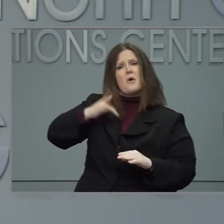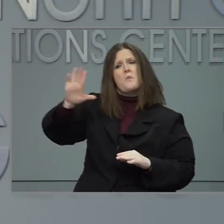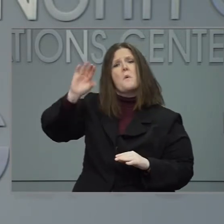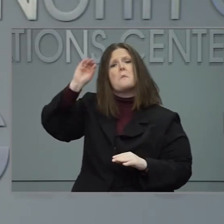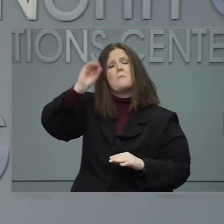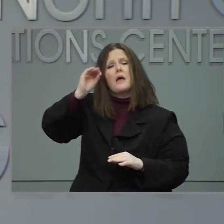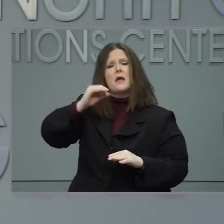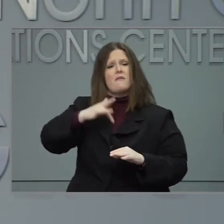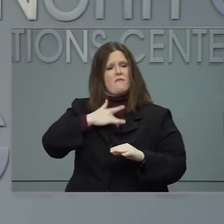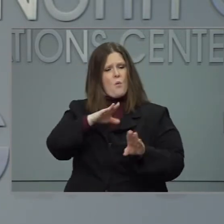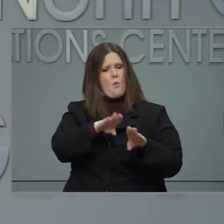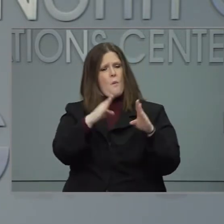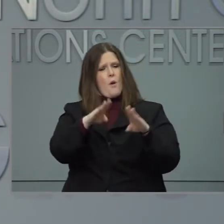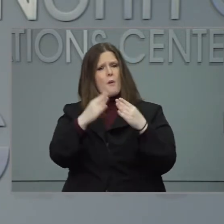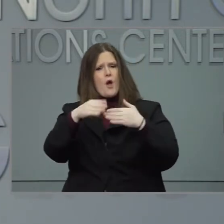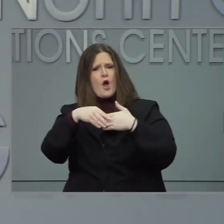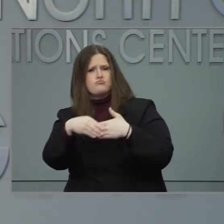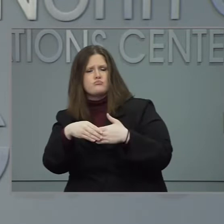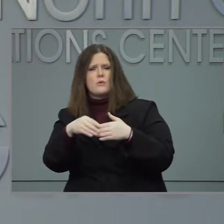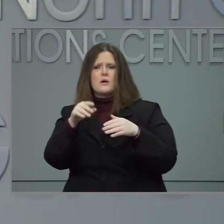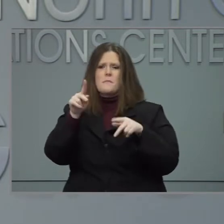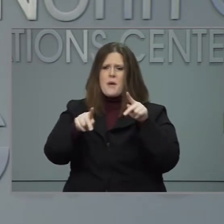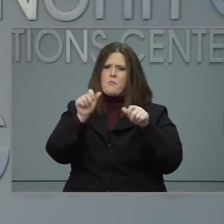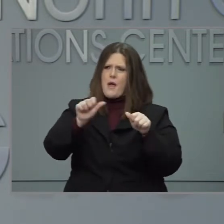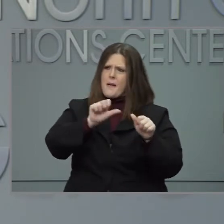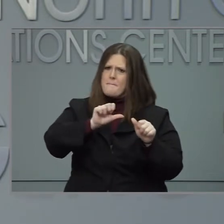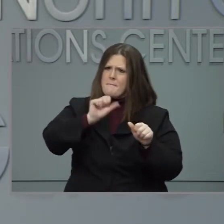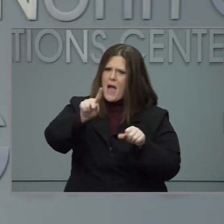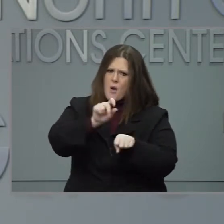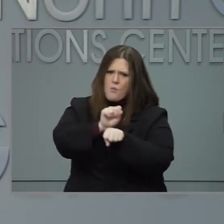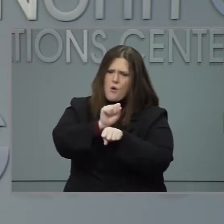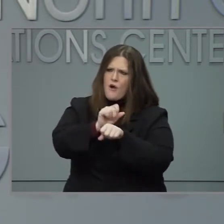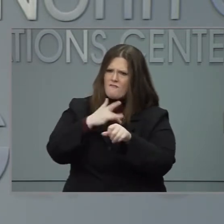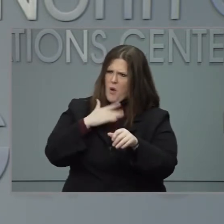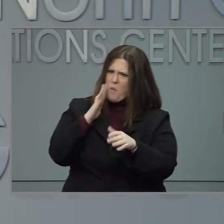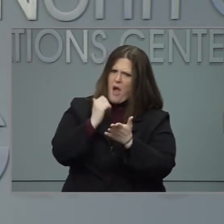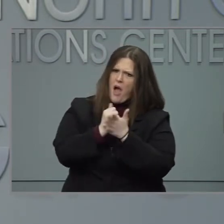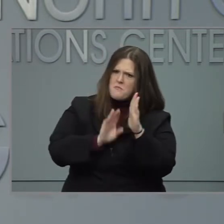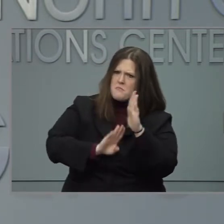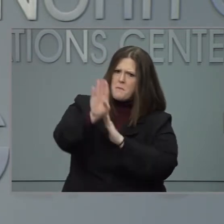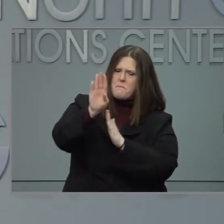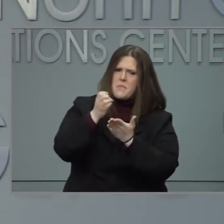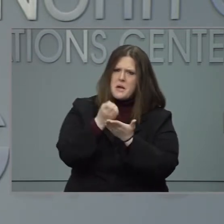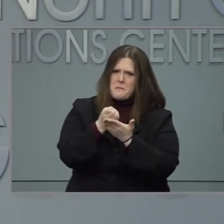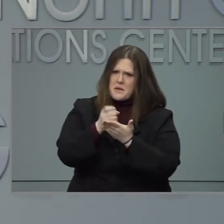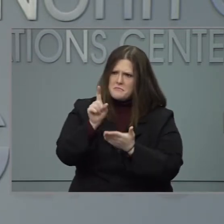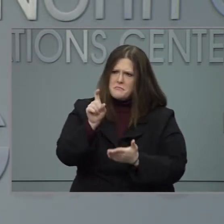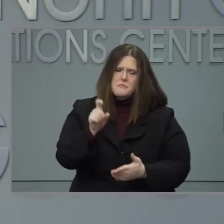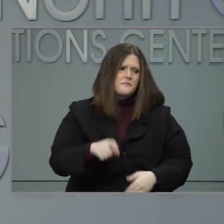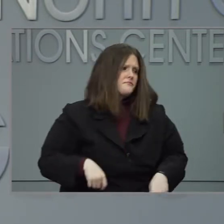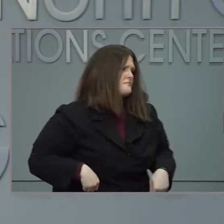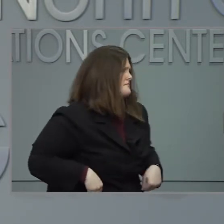Este cambio será suficiente para que los canadienses regresen a trabajar y a mejorar la economía en respuesta.